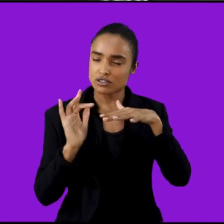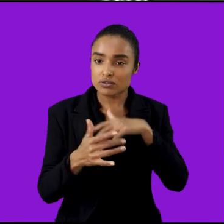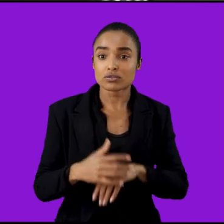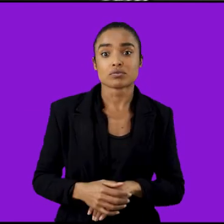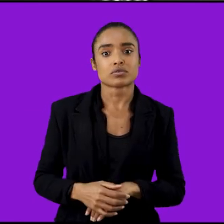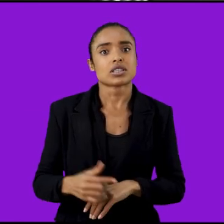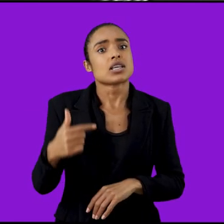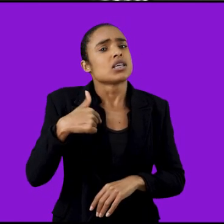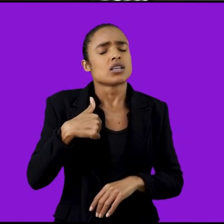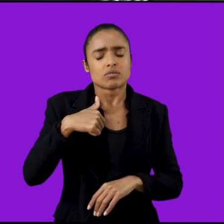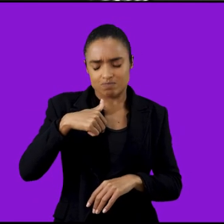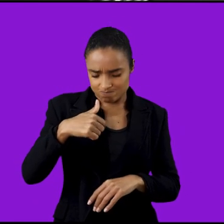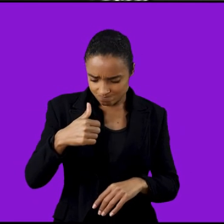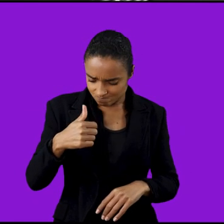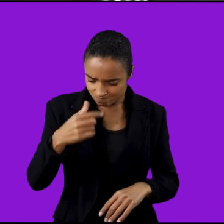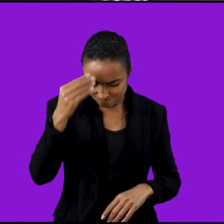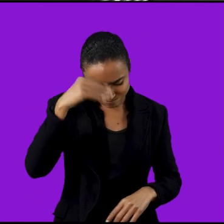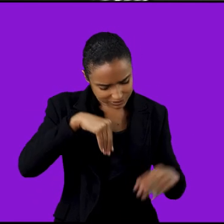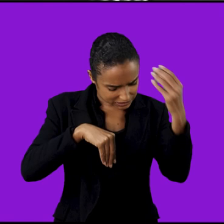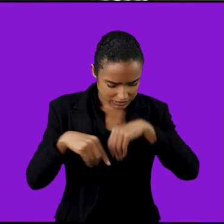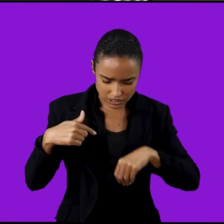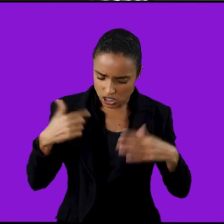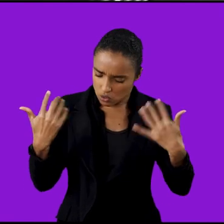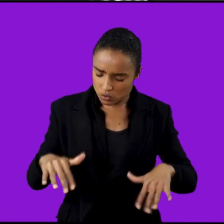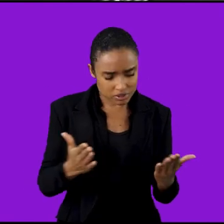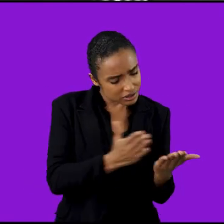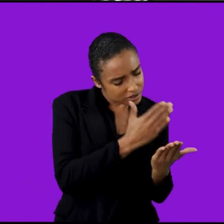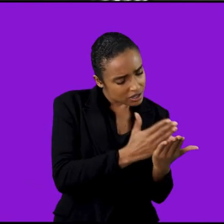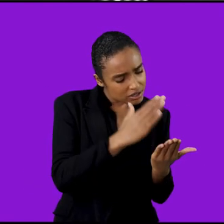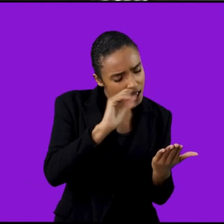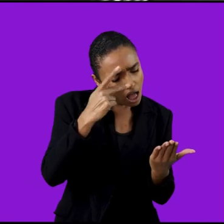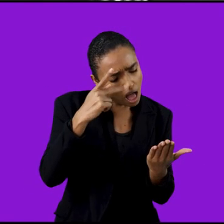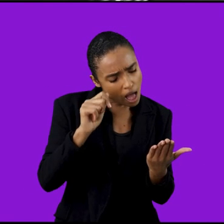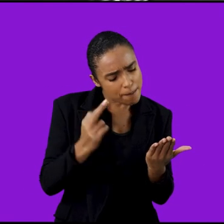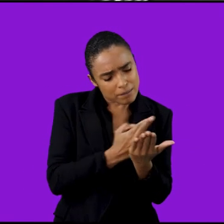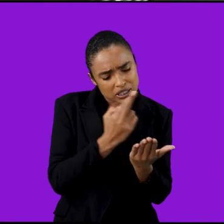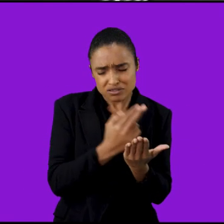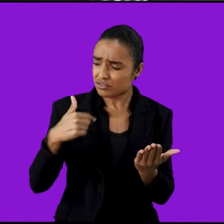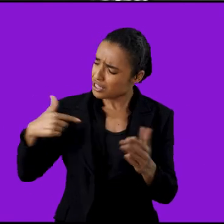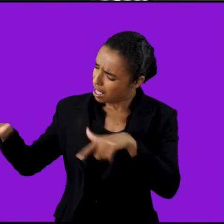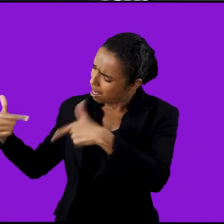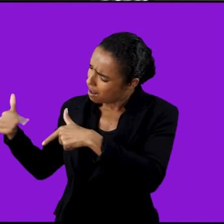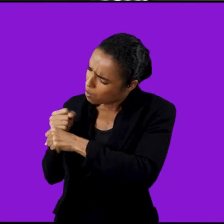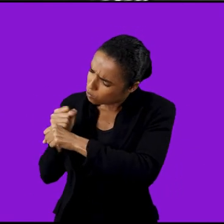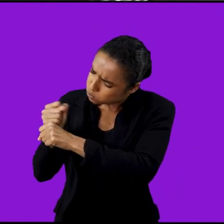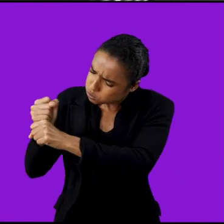mal. Eu comecei a achar que aquilo não era pra mim. Que eu não podia tá na capa daquela revista.Eu falei “Como não, pô? Tô trabalhando tanto tempo. Porque eu não posso tá no raio